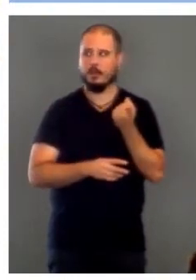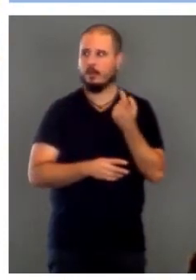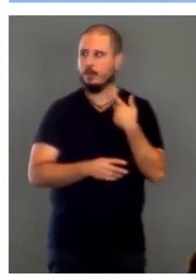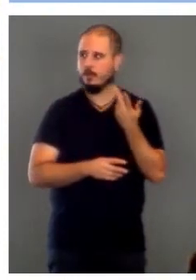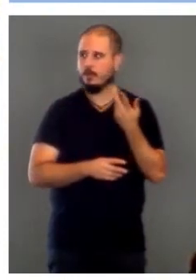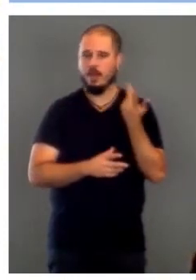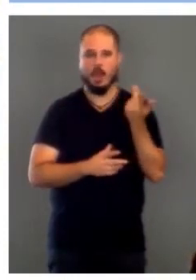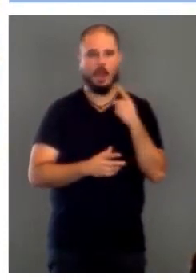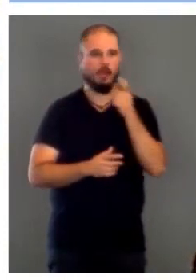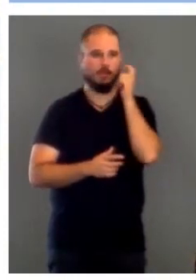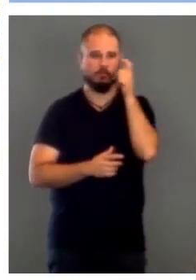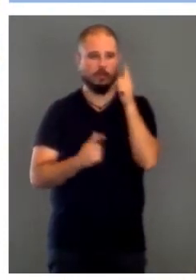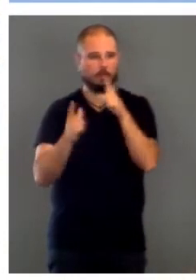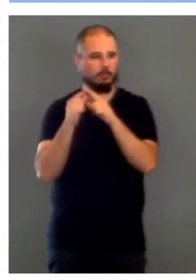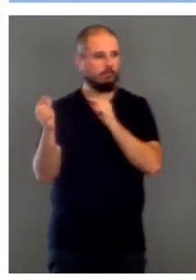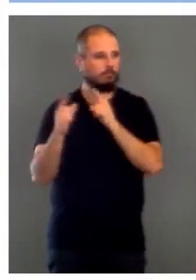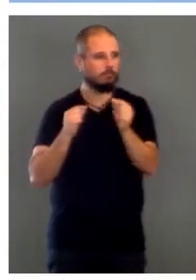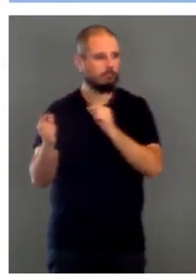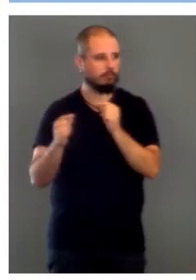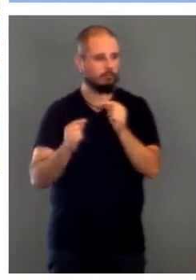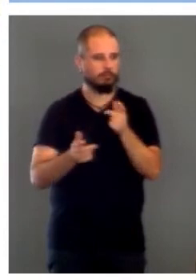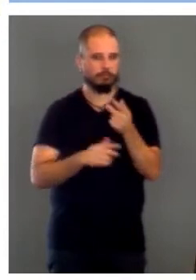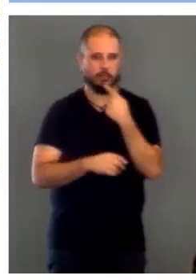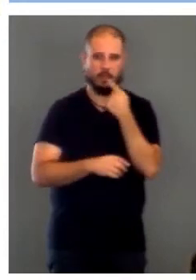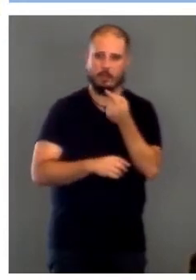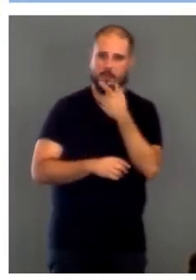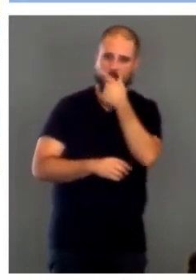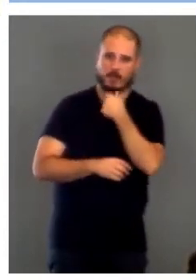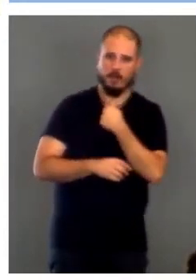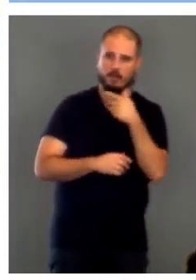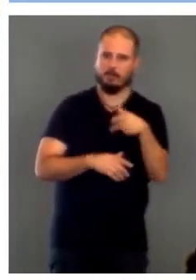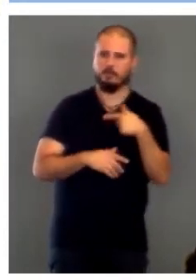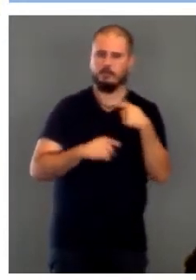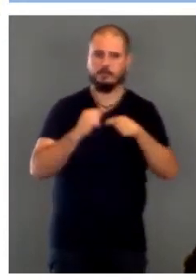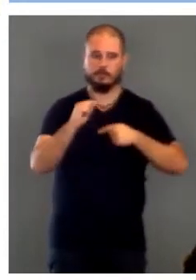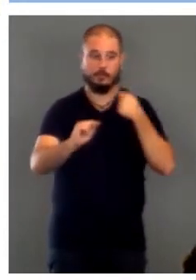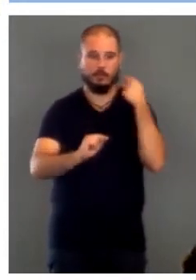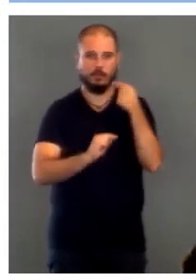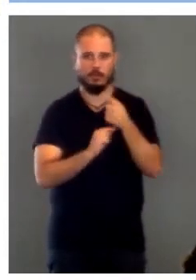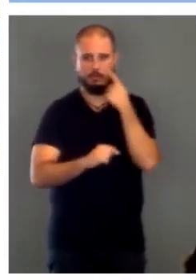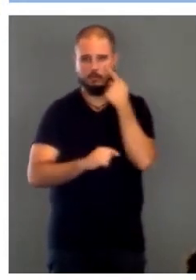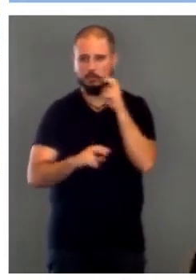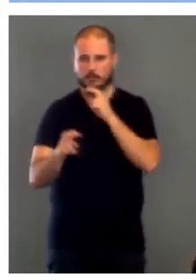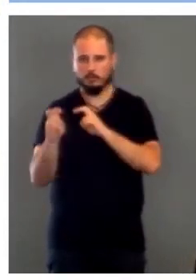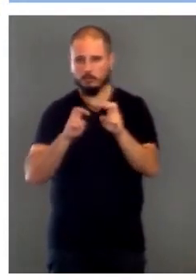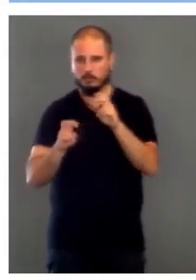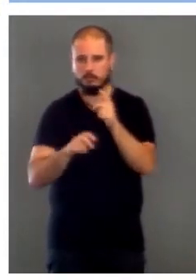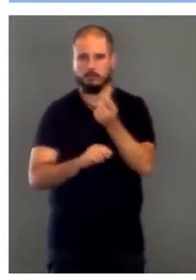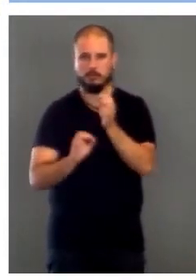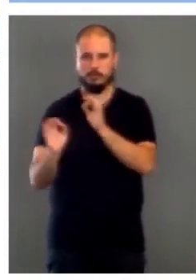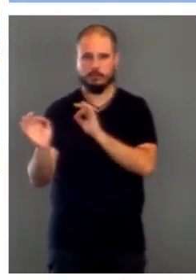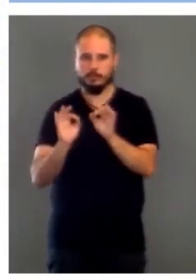del mundo rural hacerlo de decir esto es realmente Bastante fácil pero luego Buscar encontrar y diseñar soluciones Reales